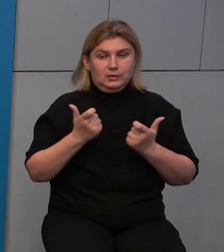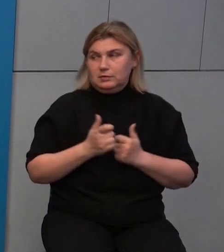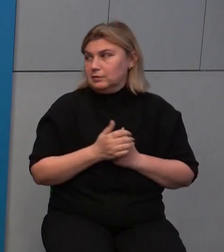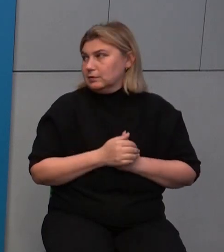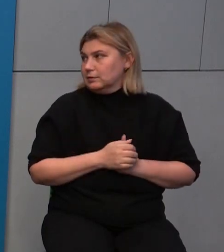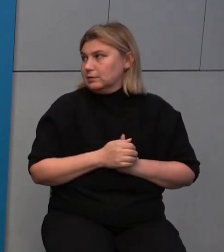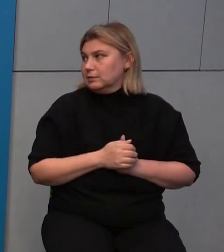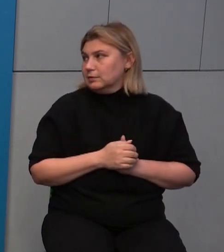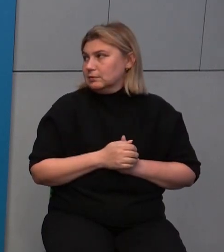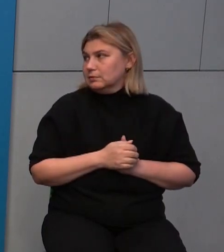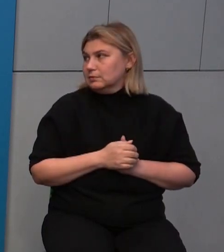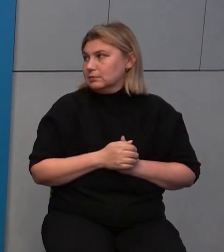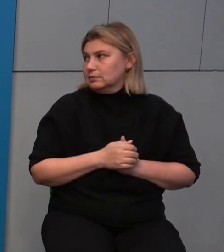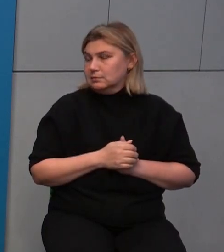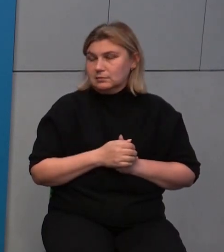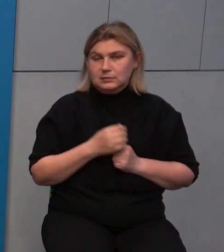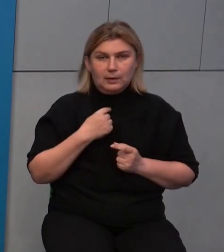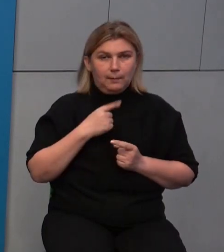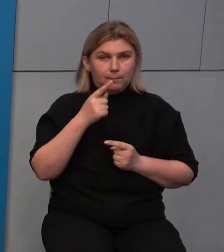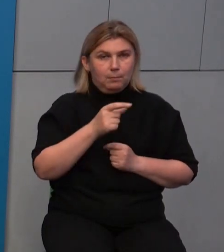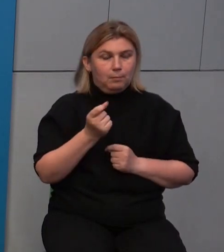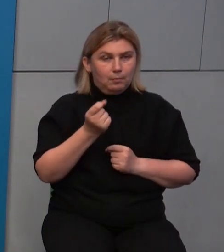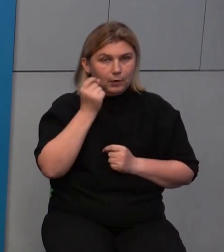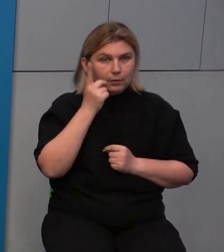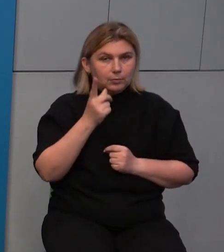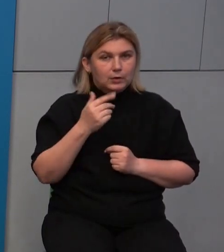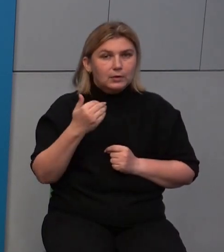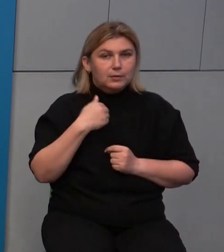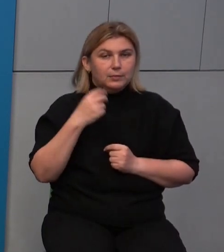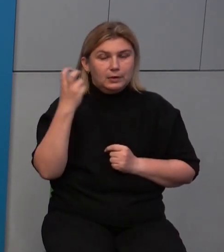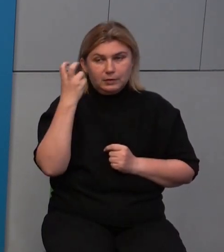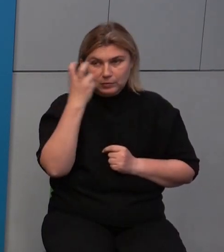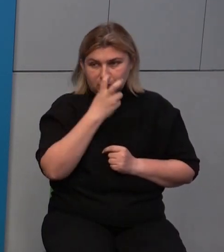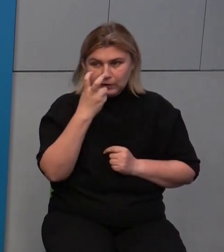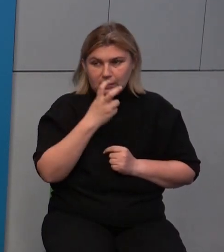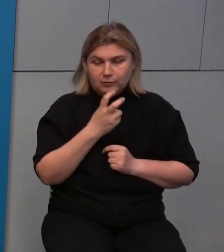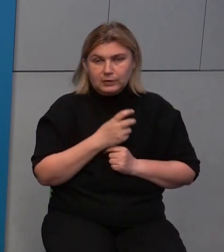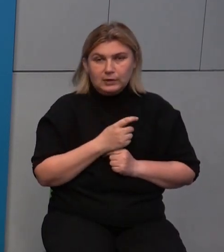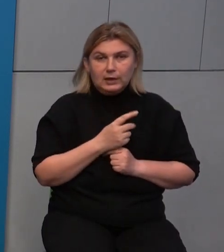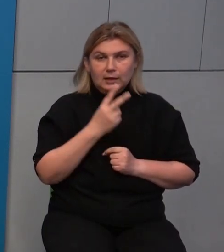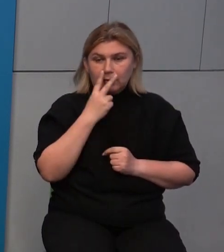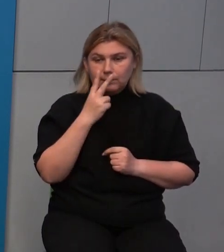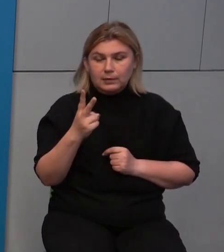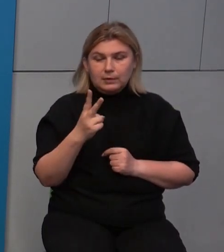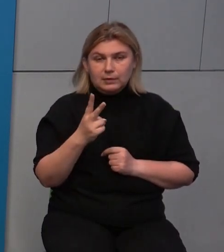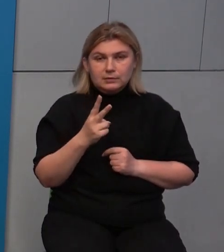Według mnie pomysł bardzo ciekawy, ale biorąc pod uwagę recepcję,